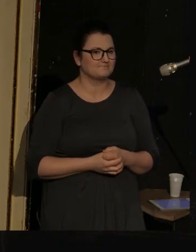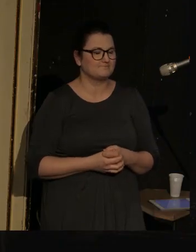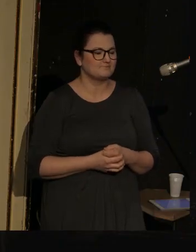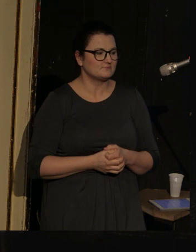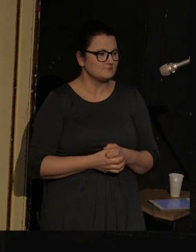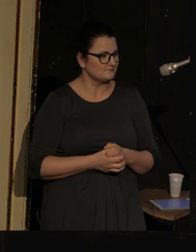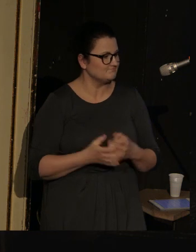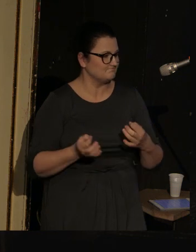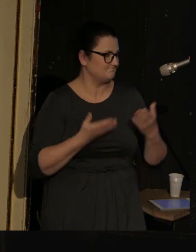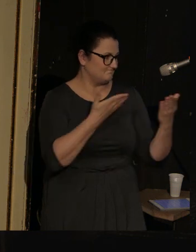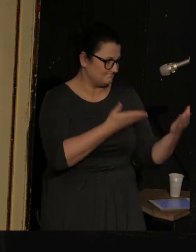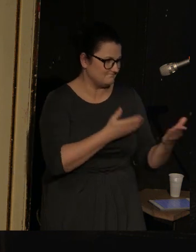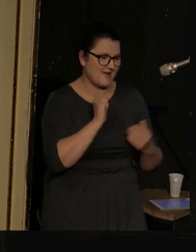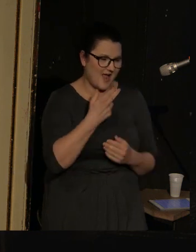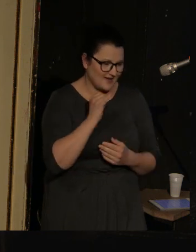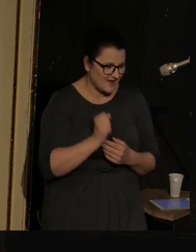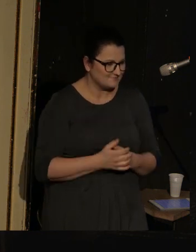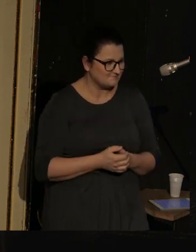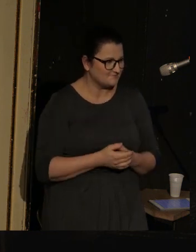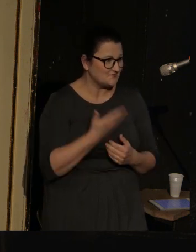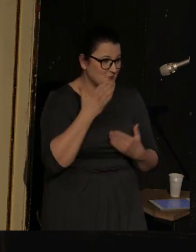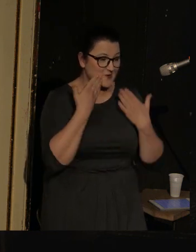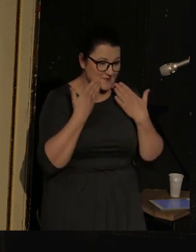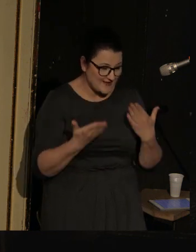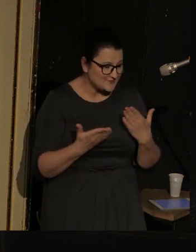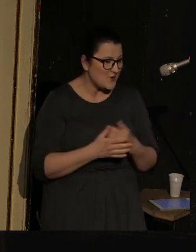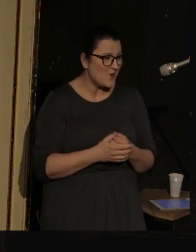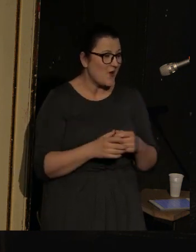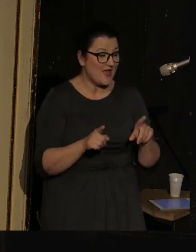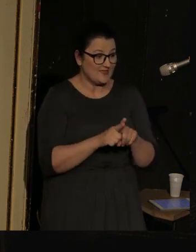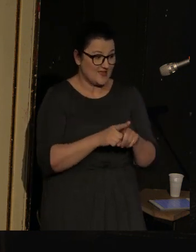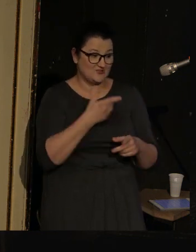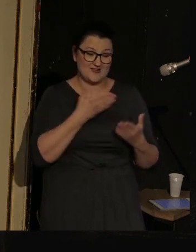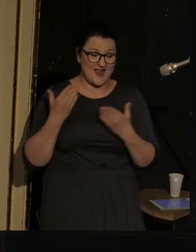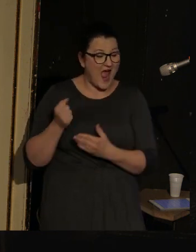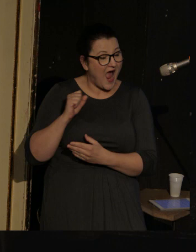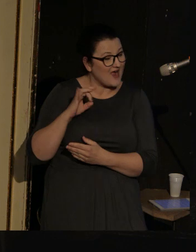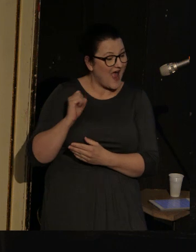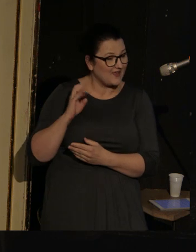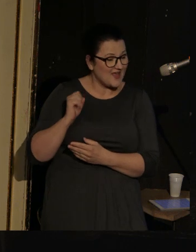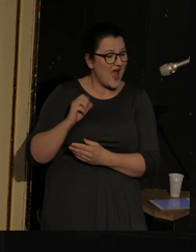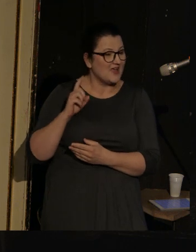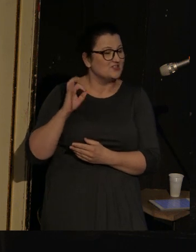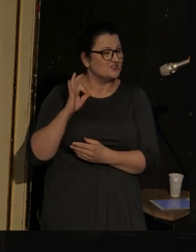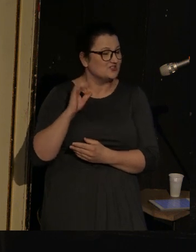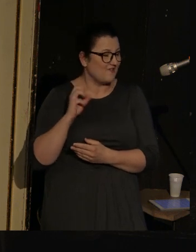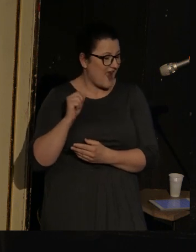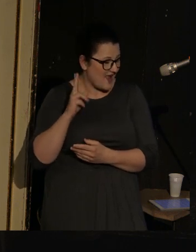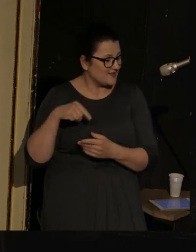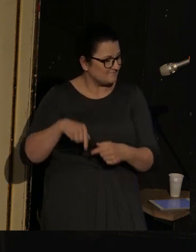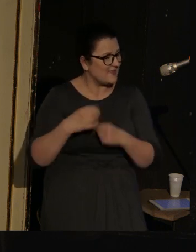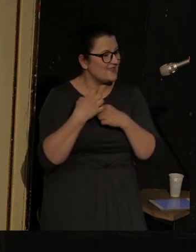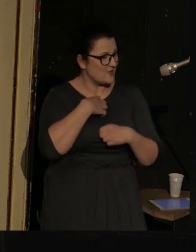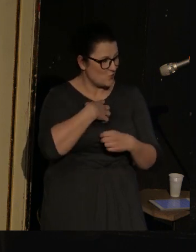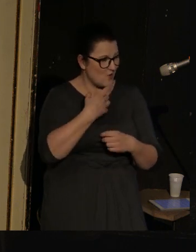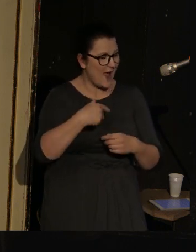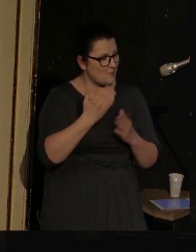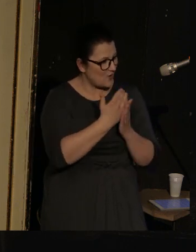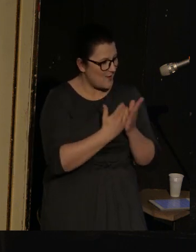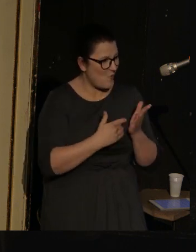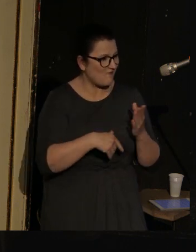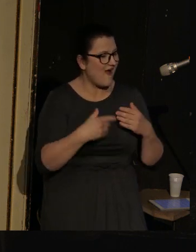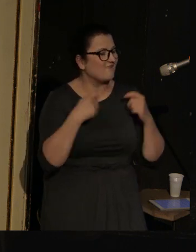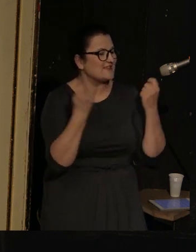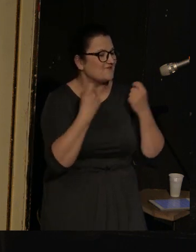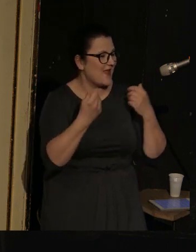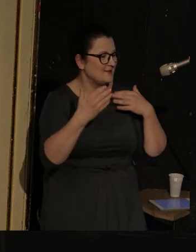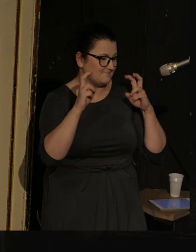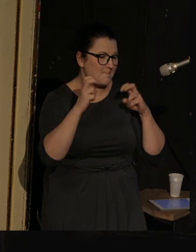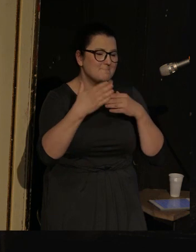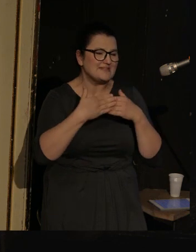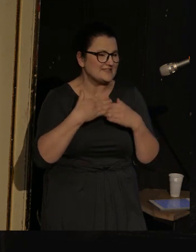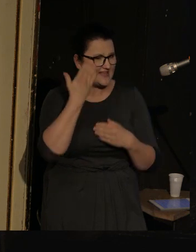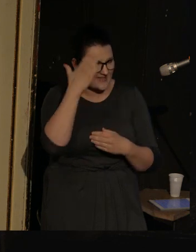Oddaję głos Ani. - Dziękuję bardzo. I jest z nami też Agata Siwiak, dyrektorka programowa Festiwalu Bliscy Nieznajomi,